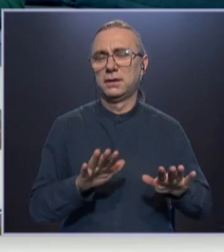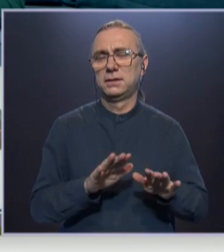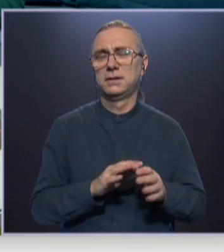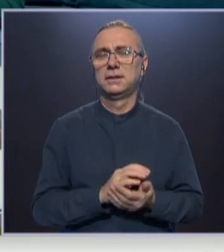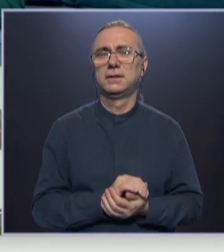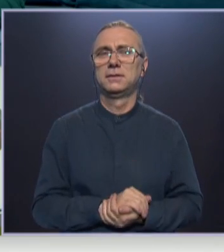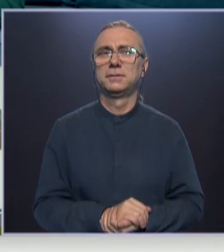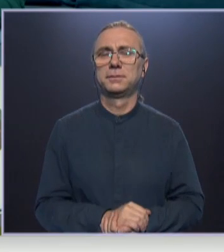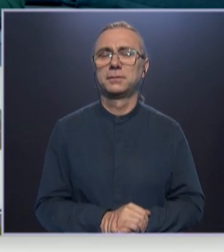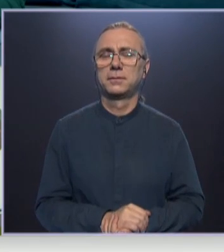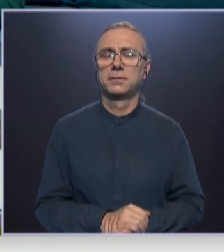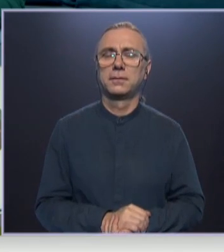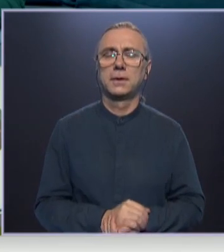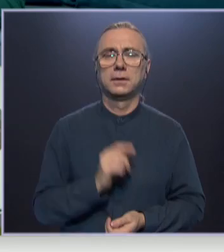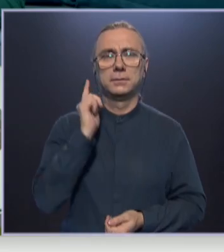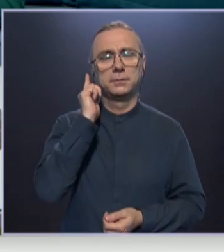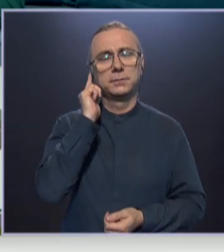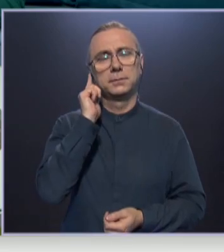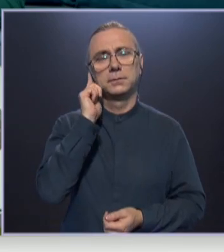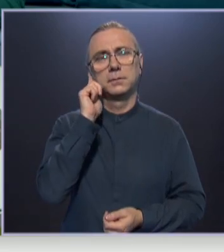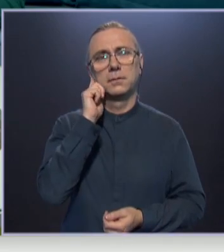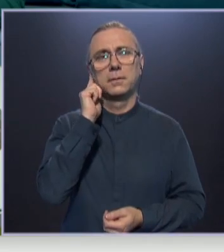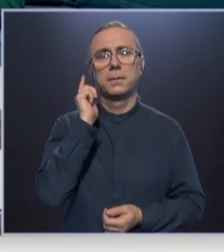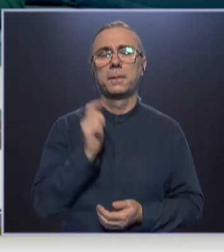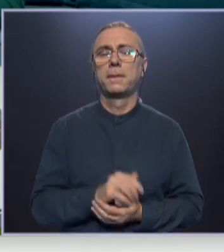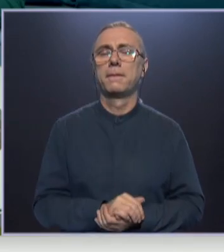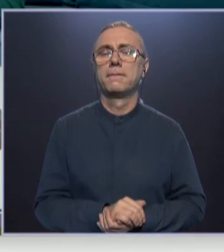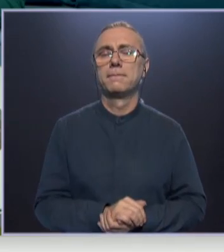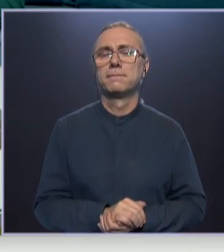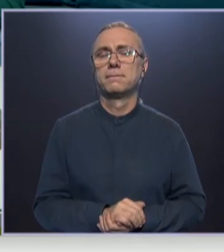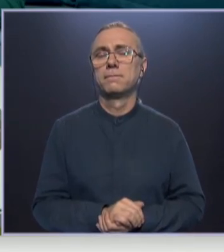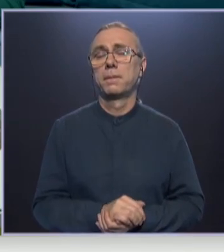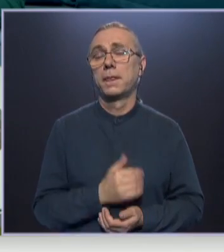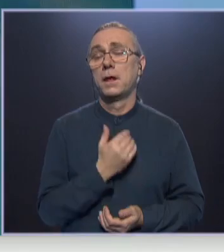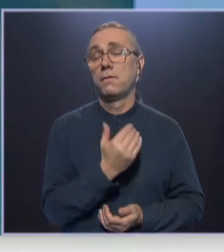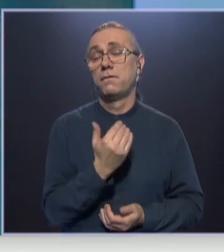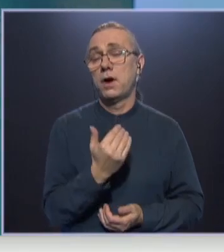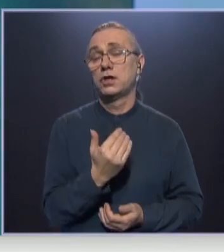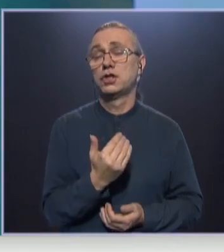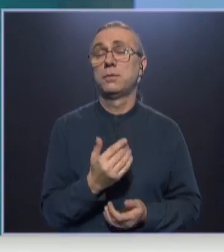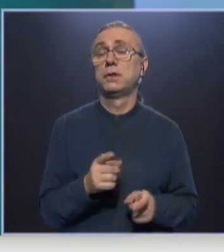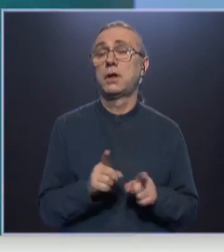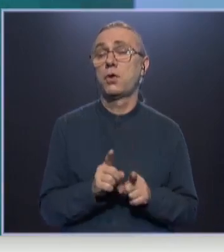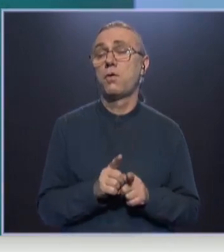Да ничего такого противозаконного в вашем таком прошении